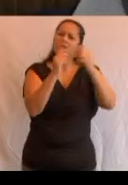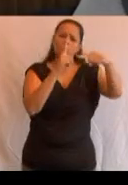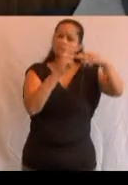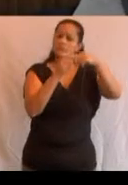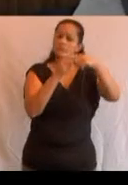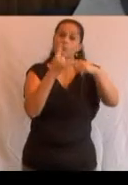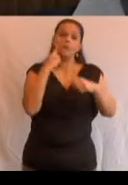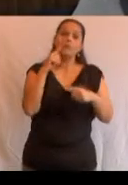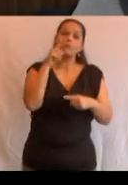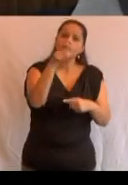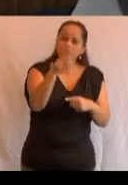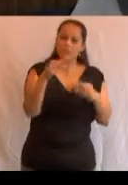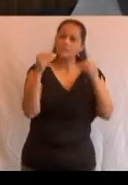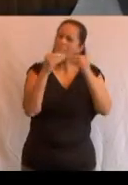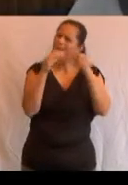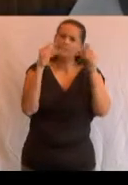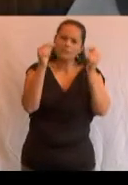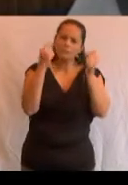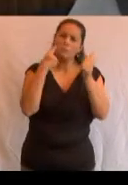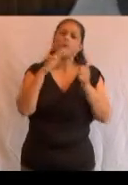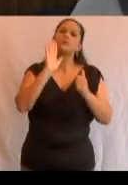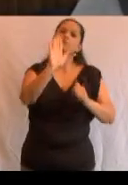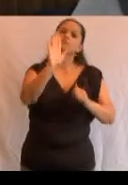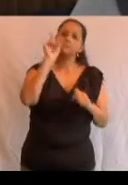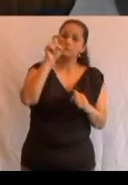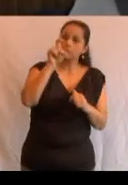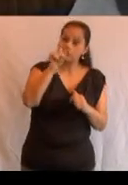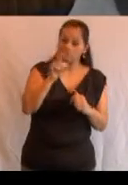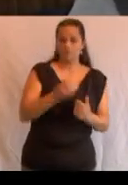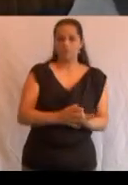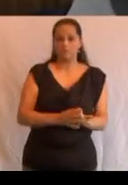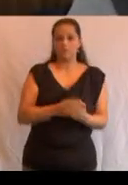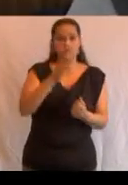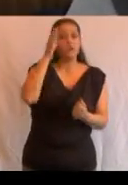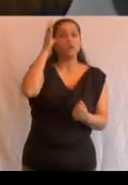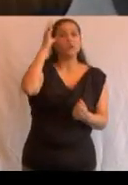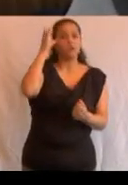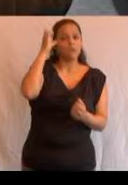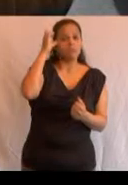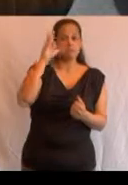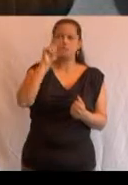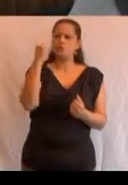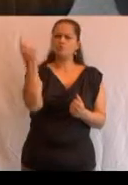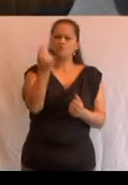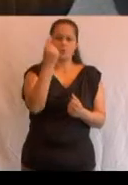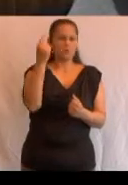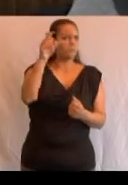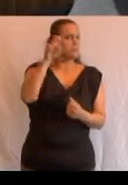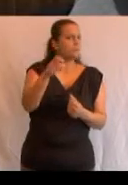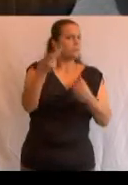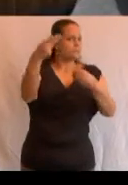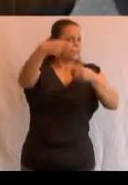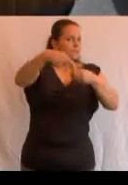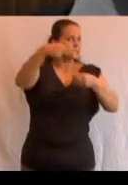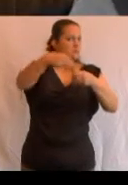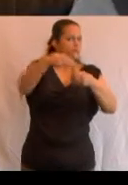llegue de una manera más pronta a las necesidades que ustedes tienen creemos nosotros que no solamente debe ser la participación del voto